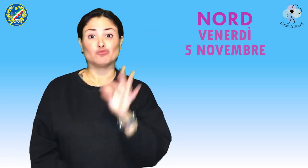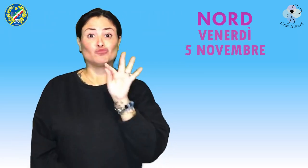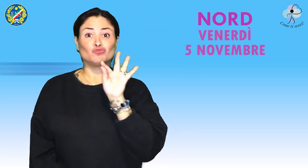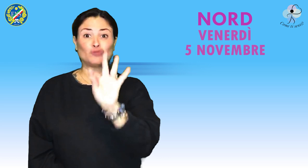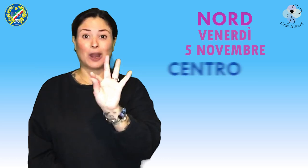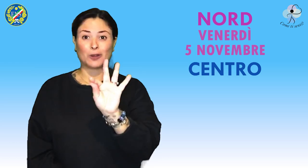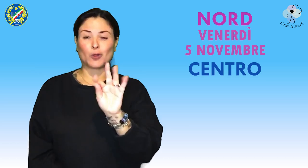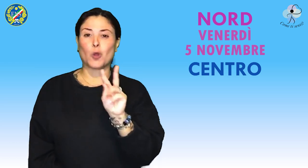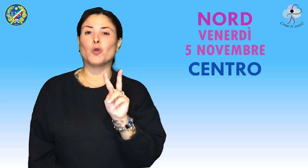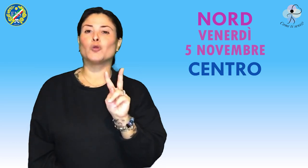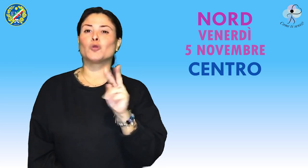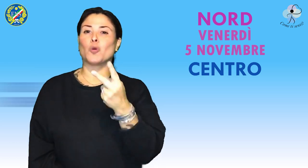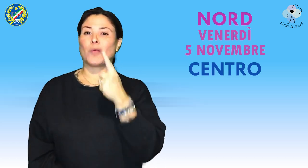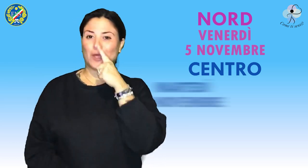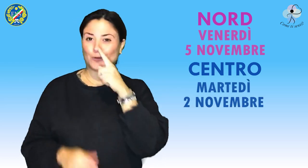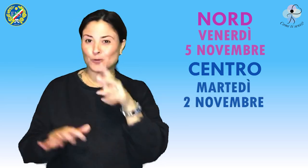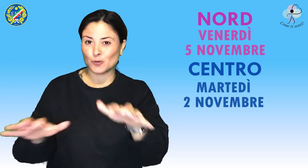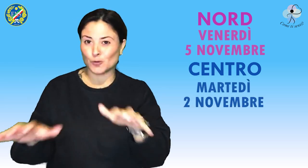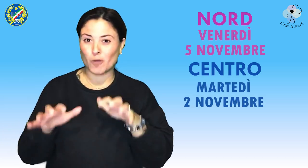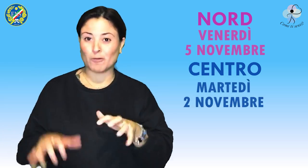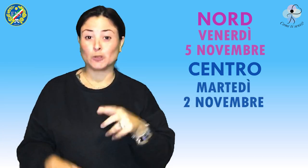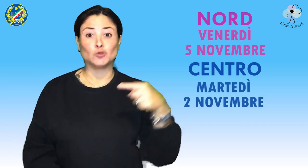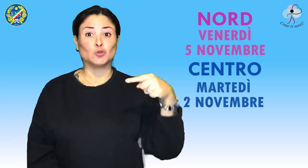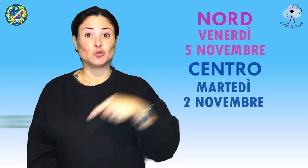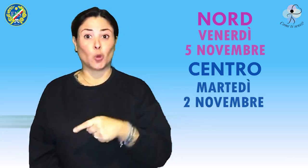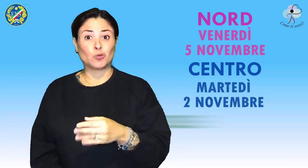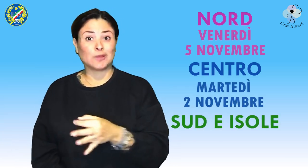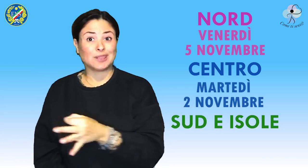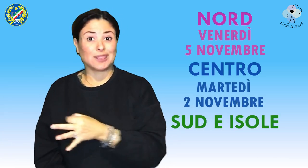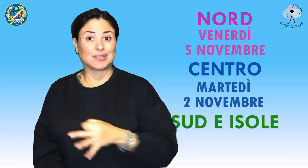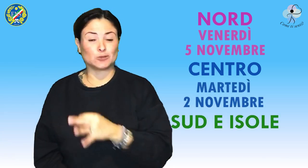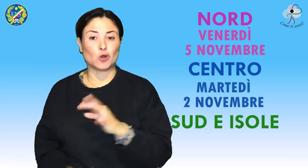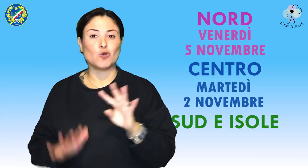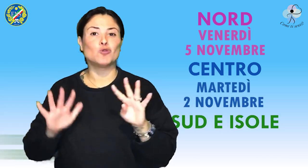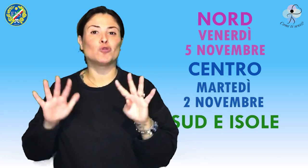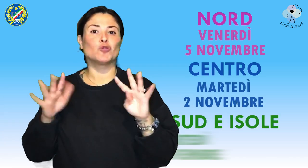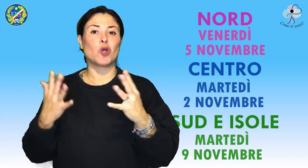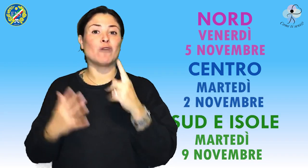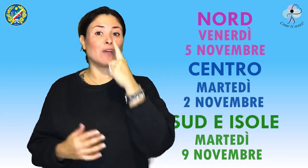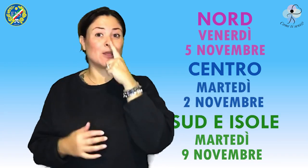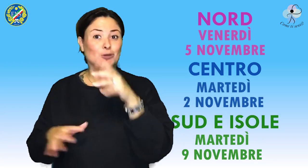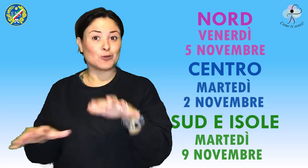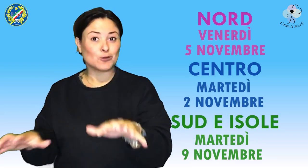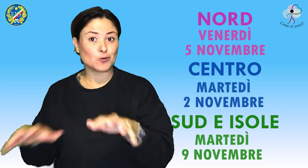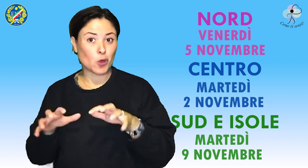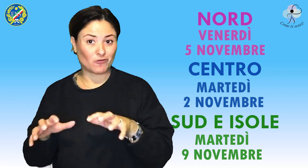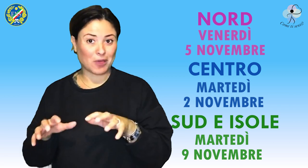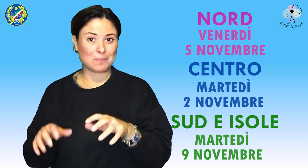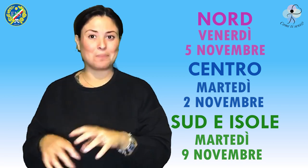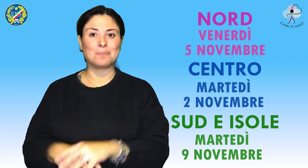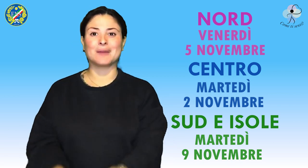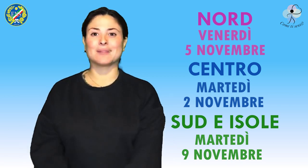Martedì 2 novembre per il centro. Martedì 9 novembre per il sud e isole.